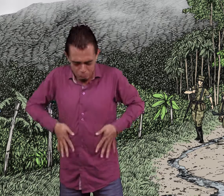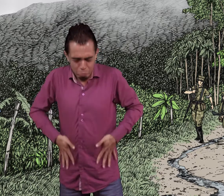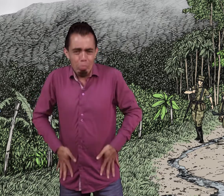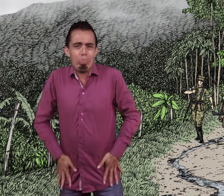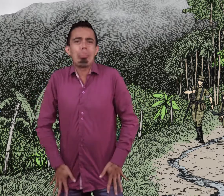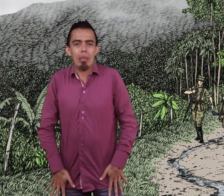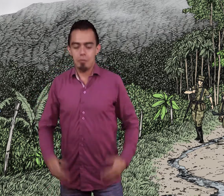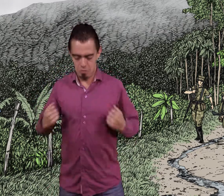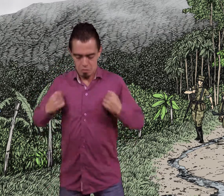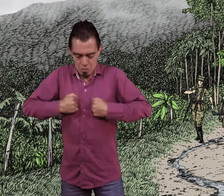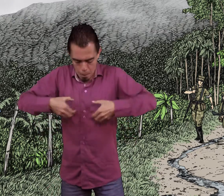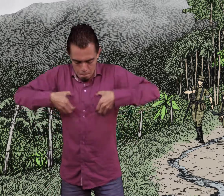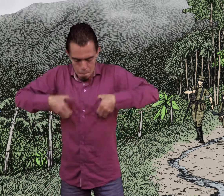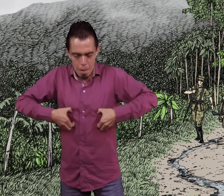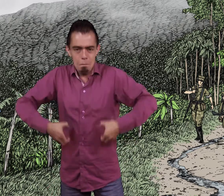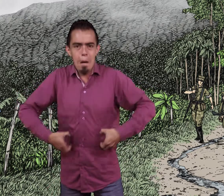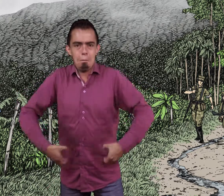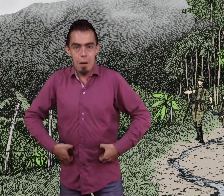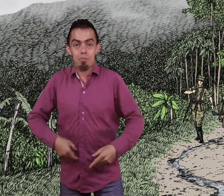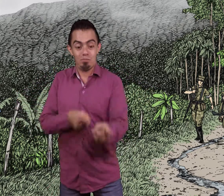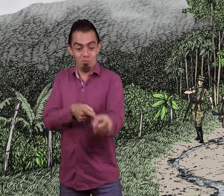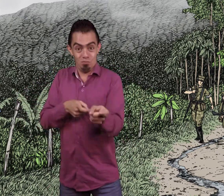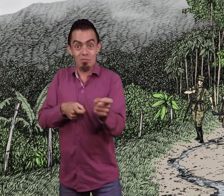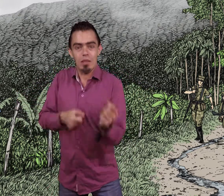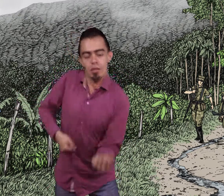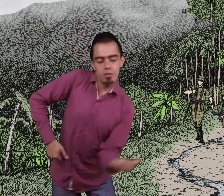En su cara se veía que estaban muy cansados.